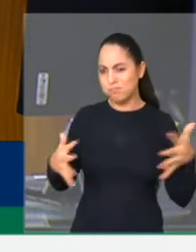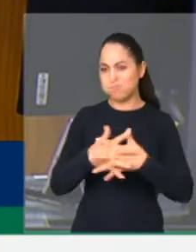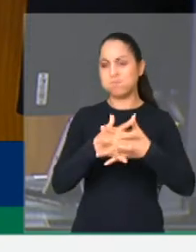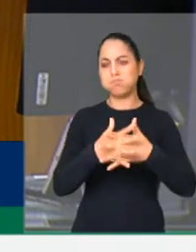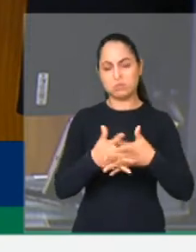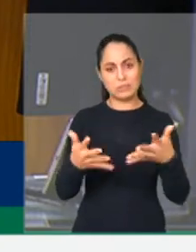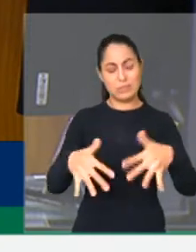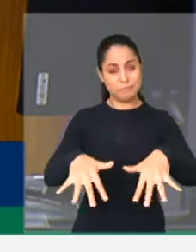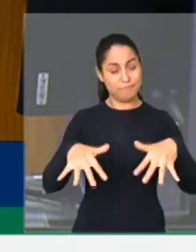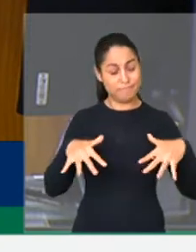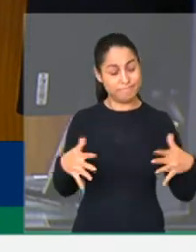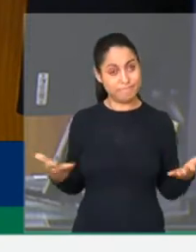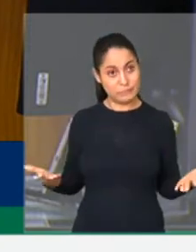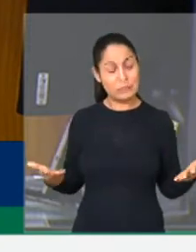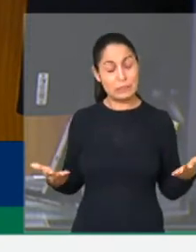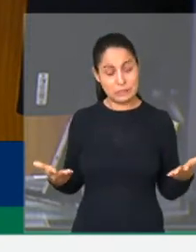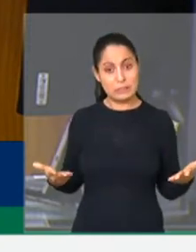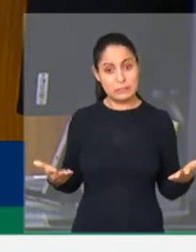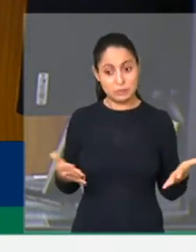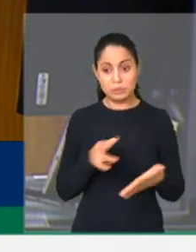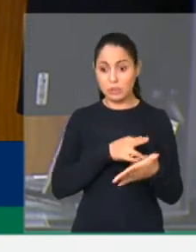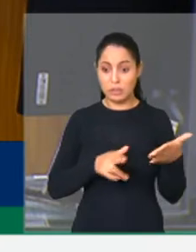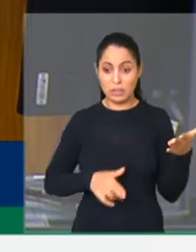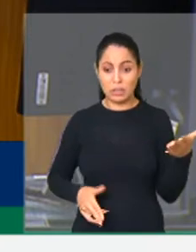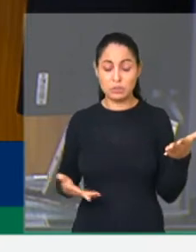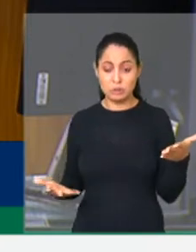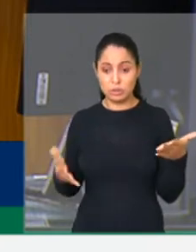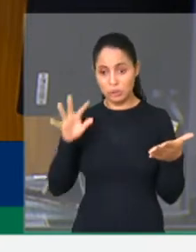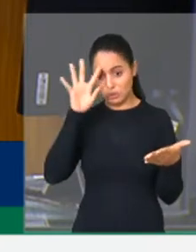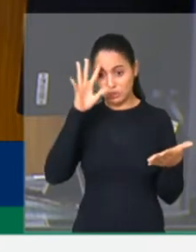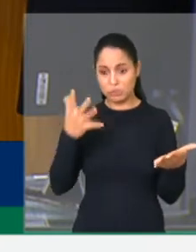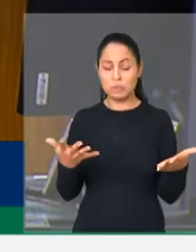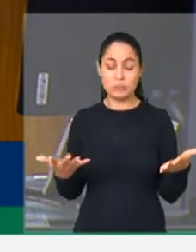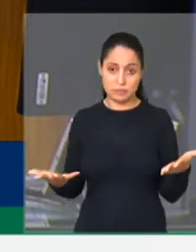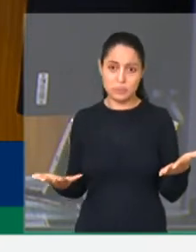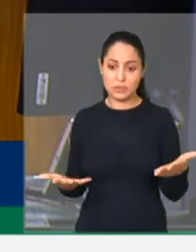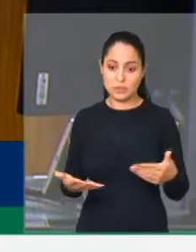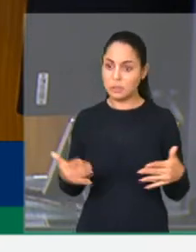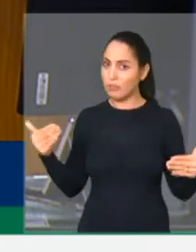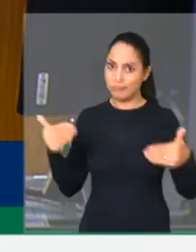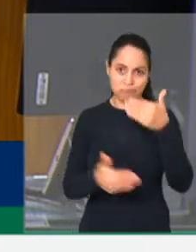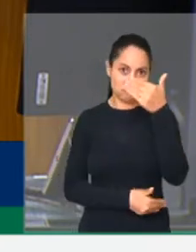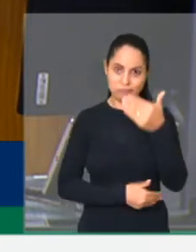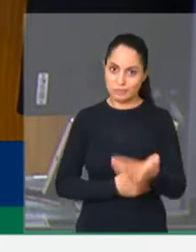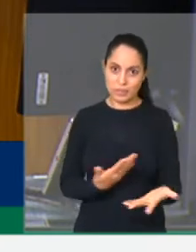PODE FICAR V.EXA. TRANQUILO. -- [DEPUTADO]: SE EU PUDER COMPLEMENTAR O PROBLEMA NÃO É SÓ A QUESTÃO POLÍTICA QUE V.EXA. LEU MUITO